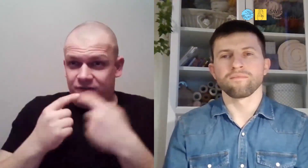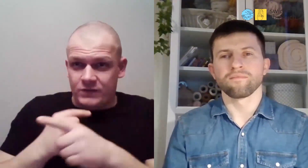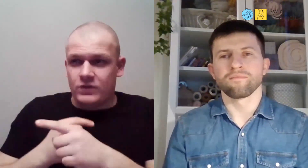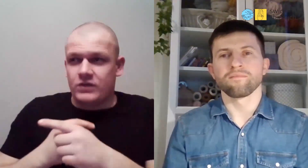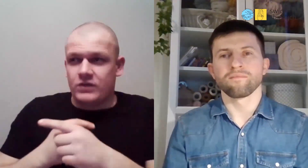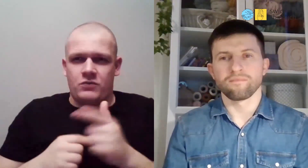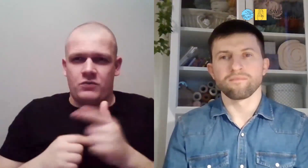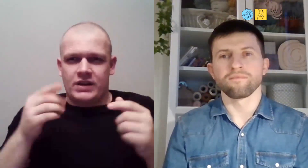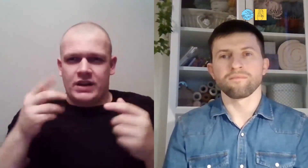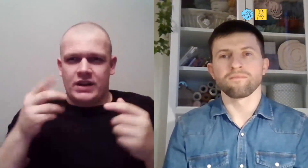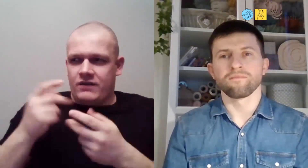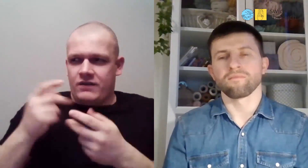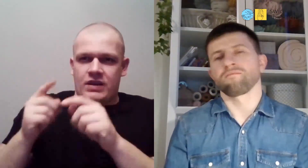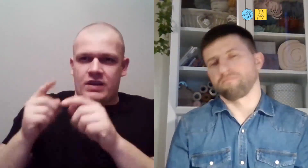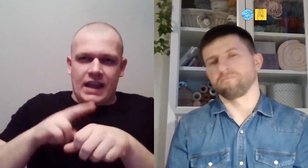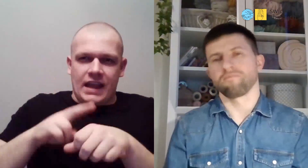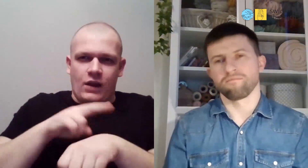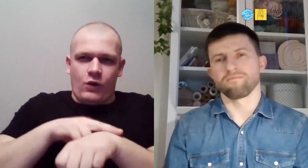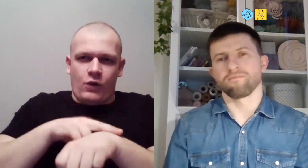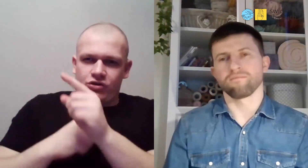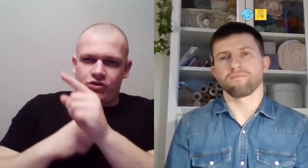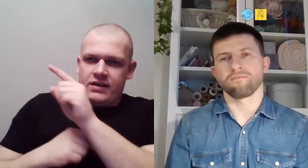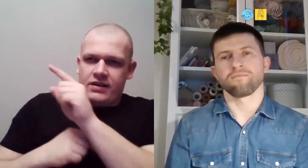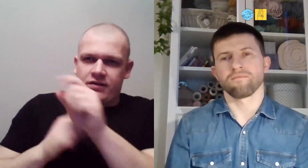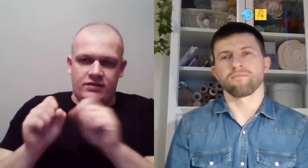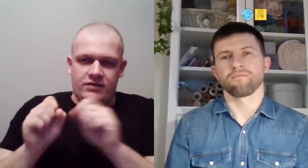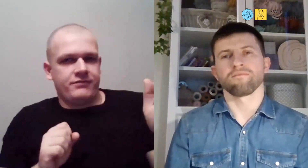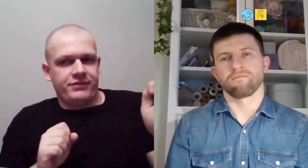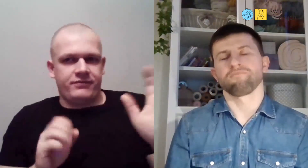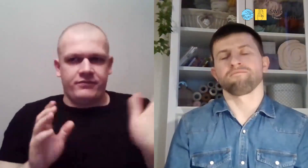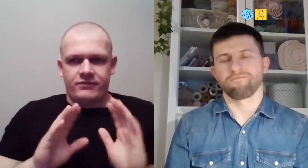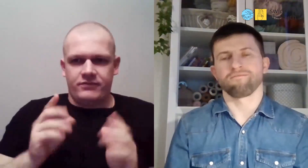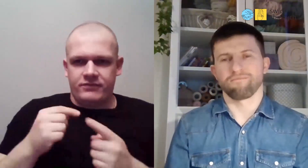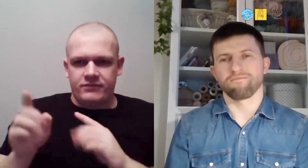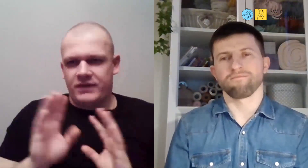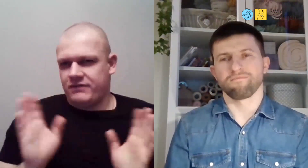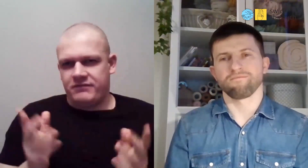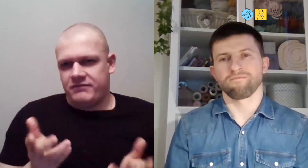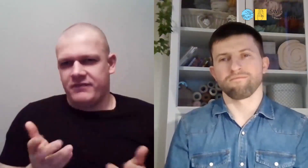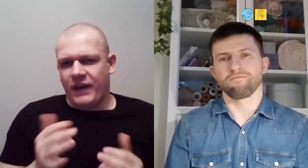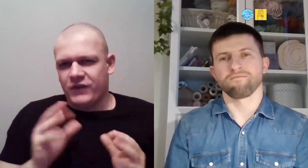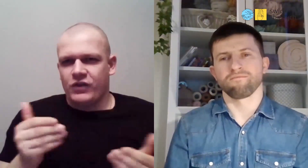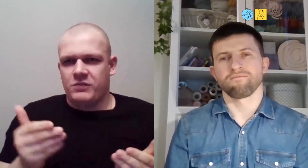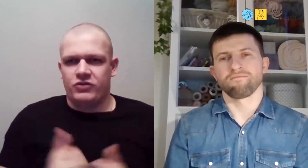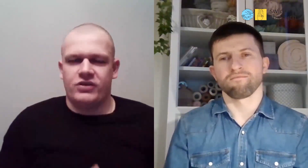i wysyła do nich by potwierdzić, że jest obecna w domu.